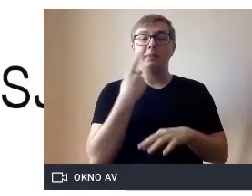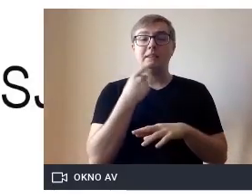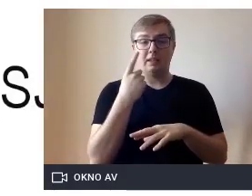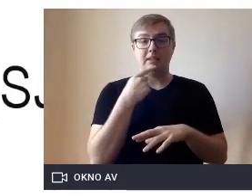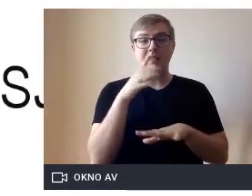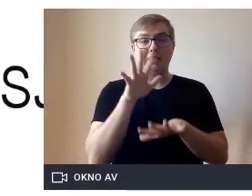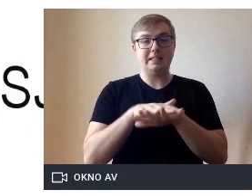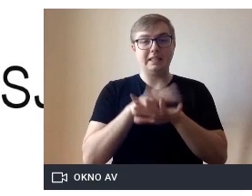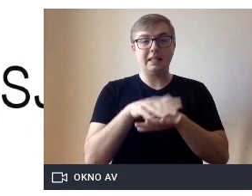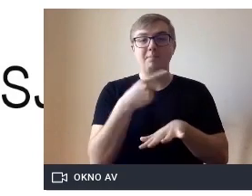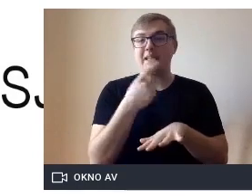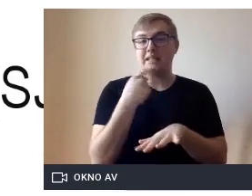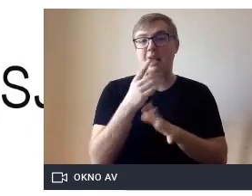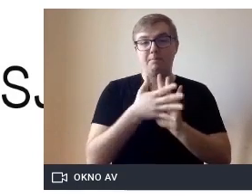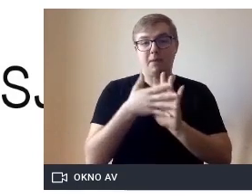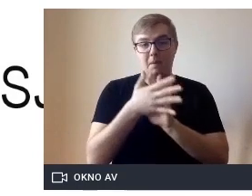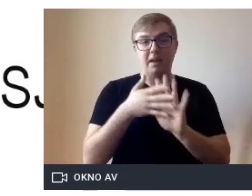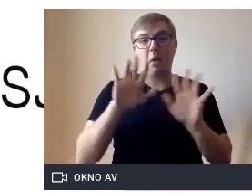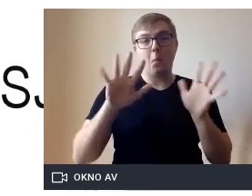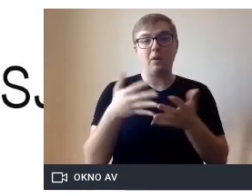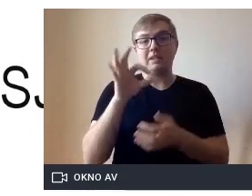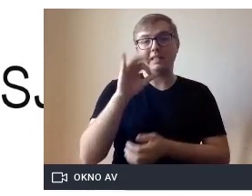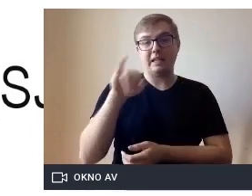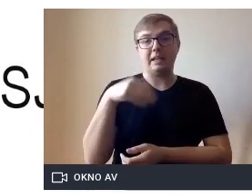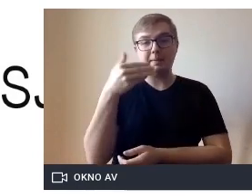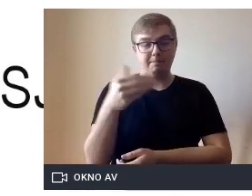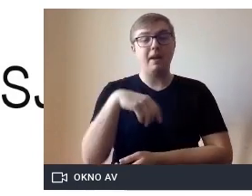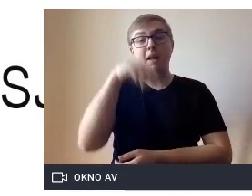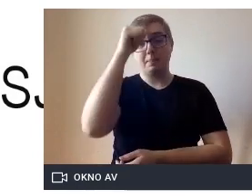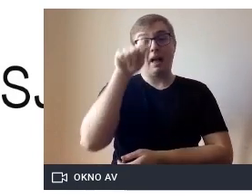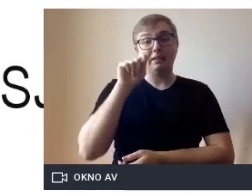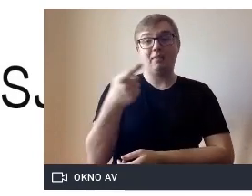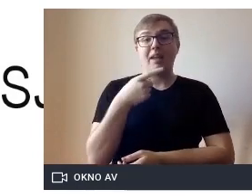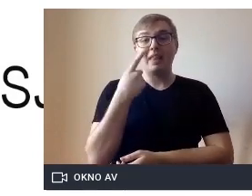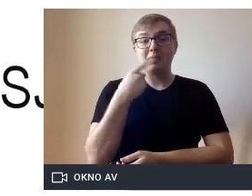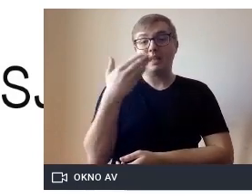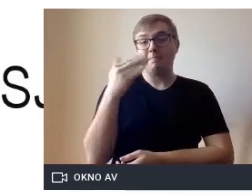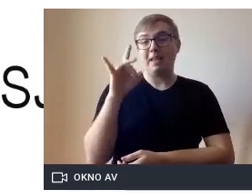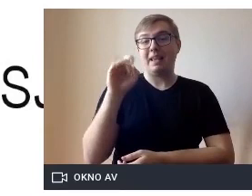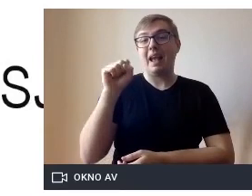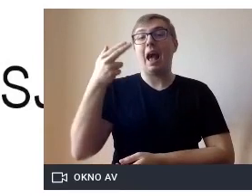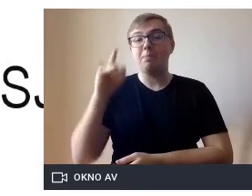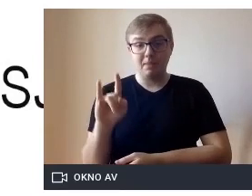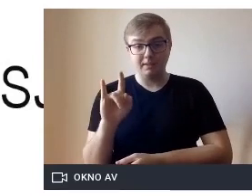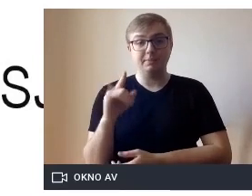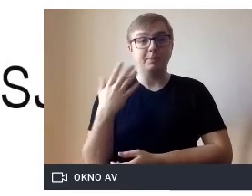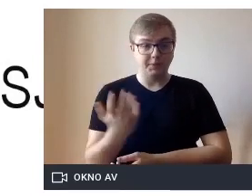System Językowo-Migowy, nazywany także językiem miganym.